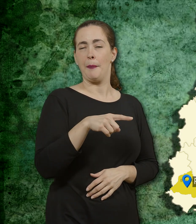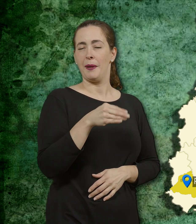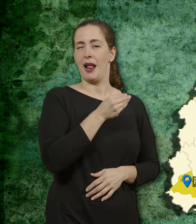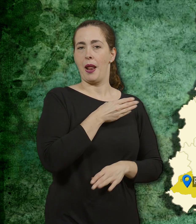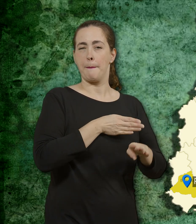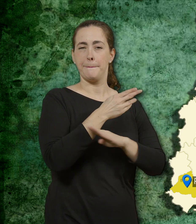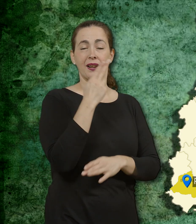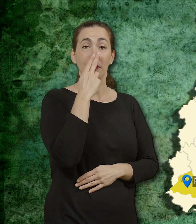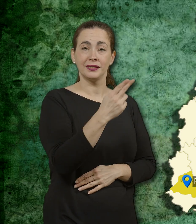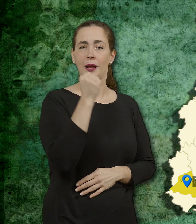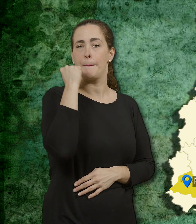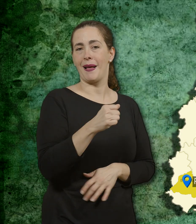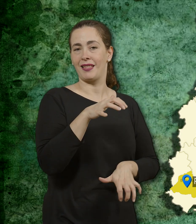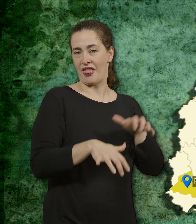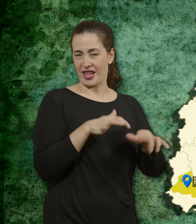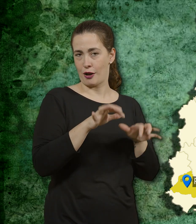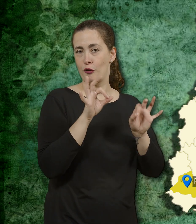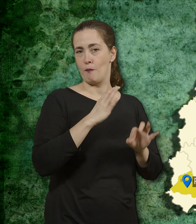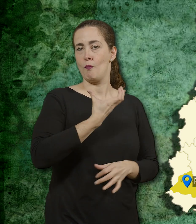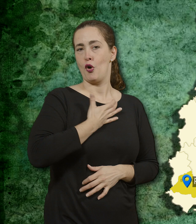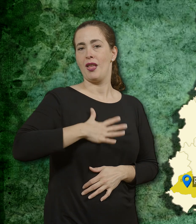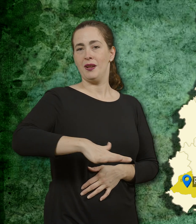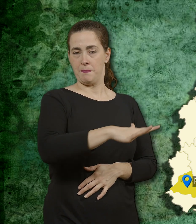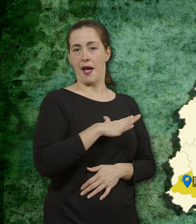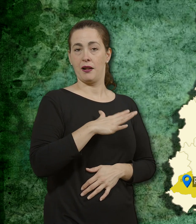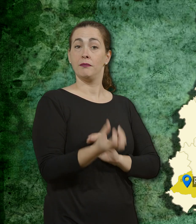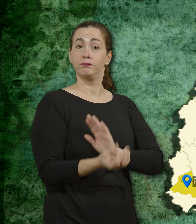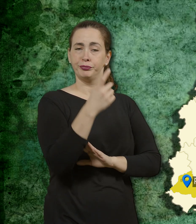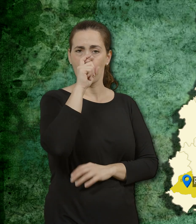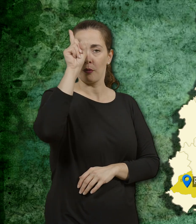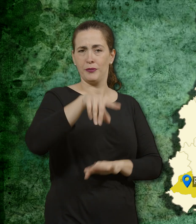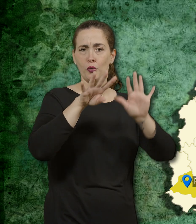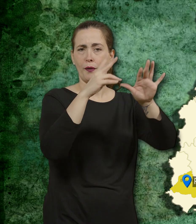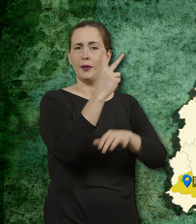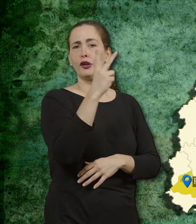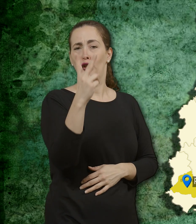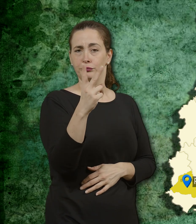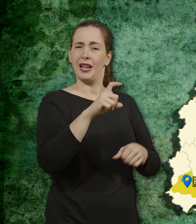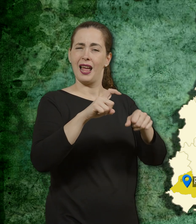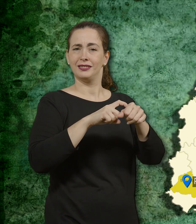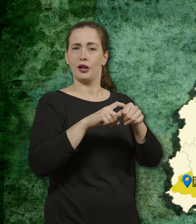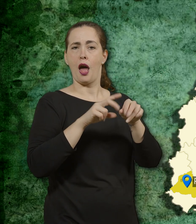Finalment, mereix una visita l'escorxador municipal (1922), d'estil noucentista